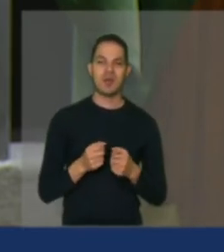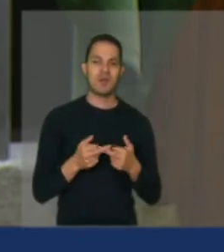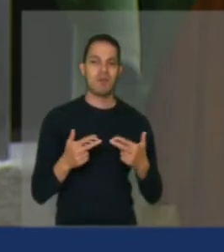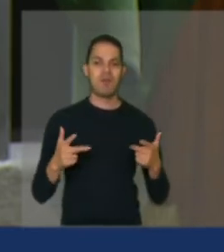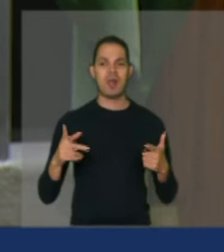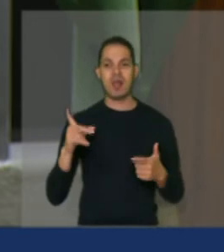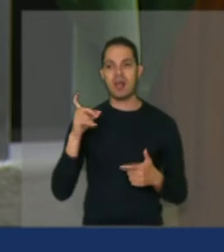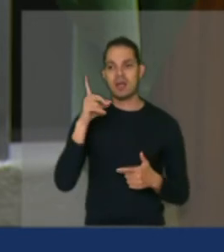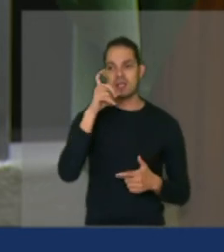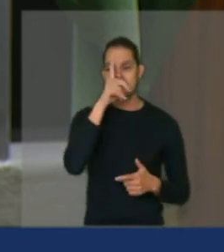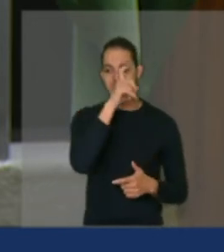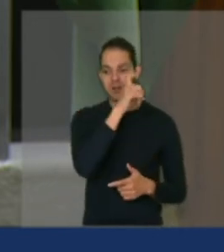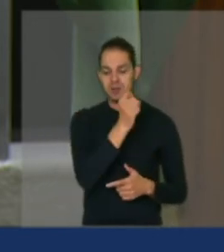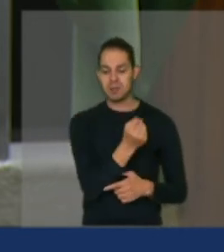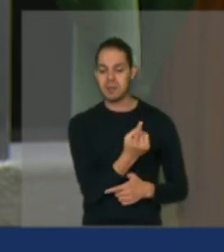MILHARES DE BRASILEIROS NÓS TENHAMOS QUE TOMAR ESSA